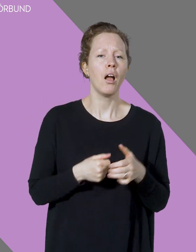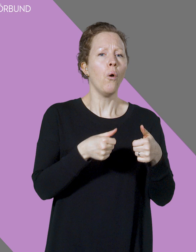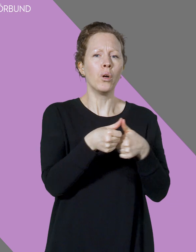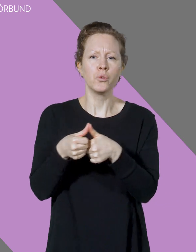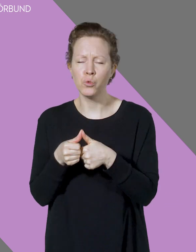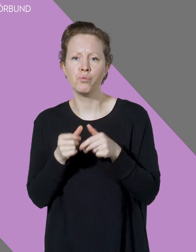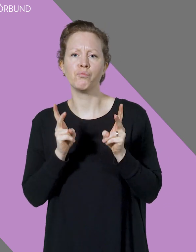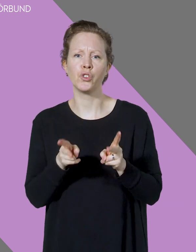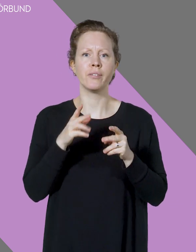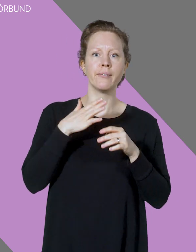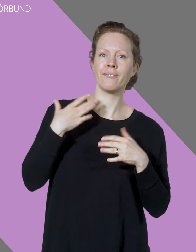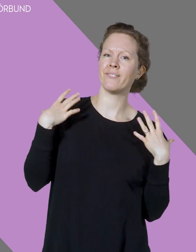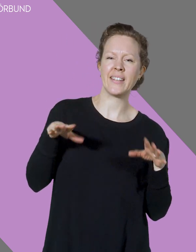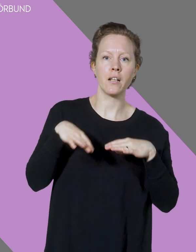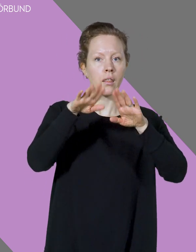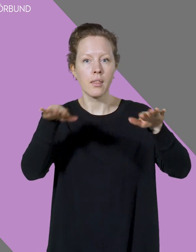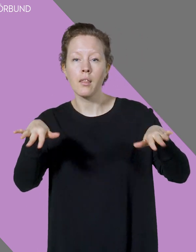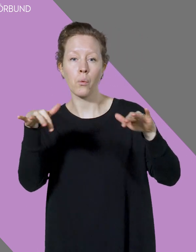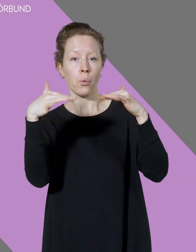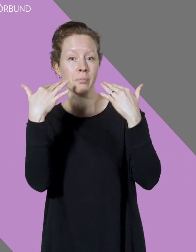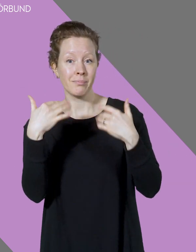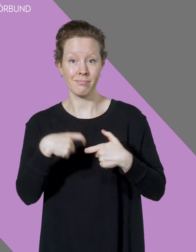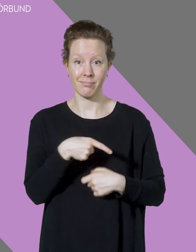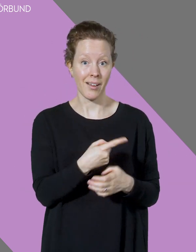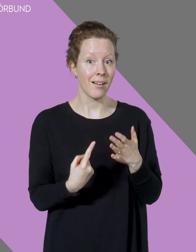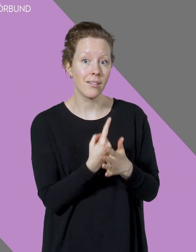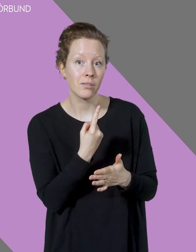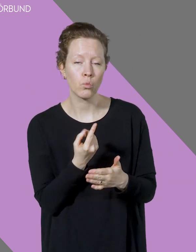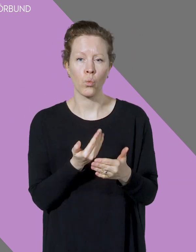För det andra ville organisationerna inte aktivt söka publicitet -